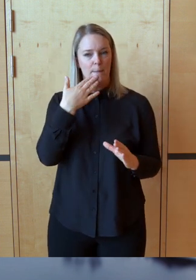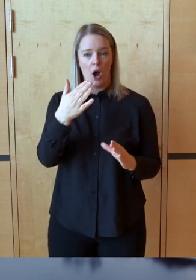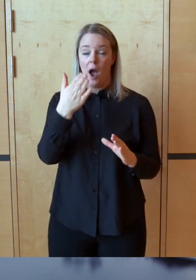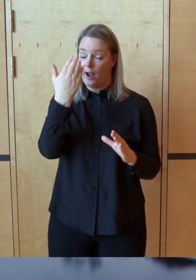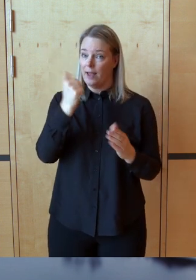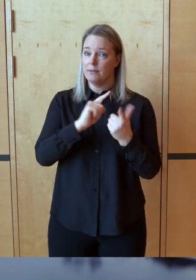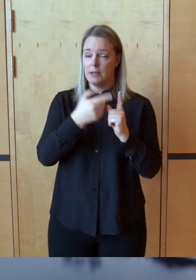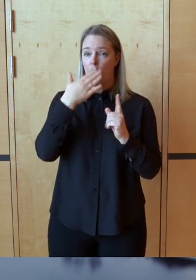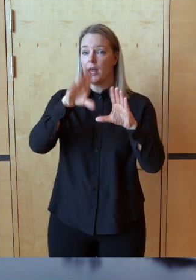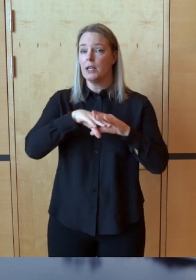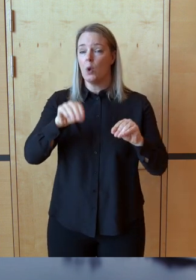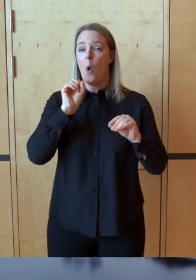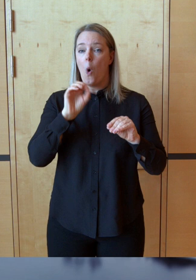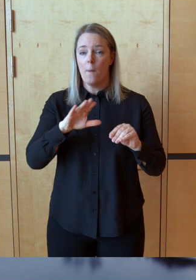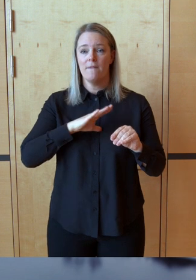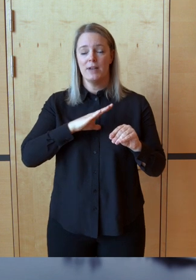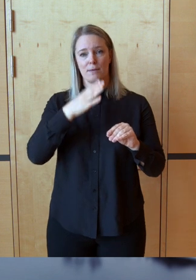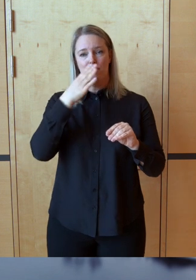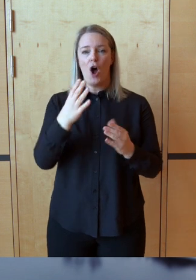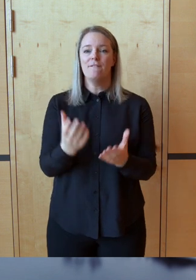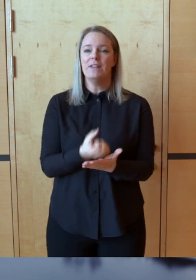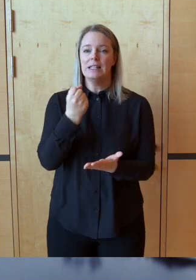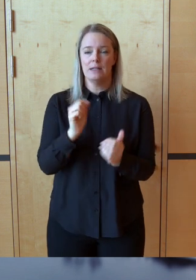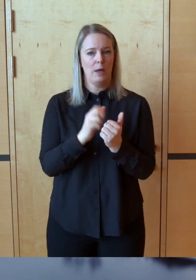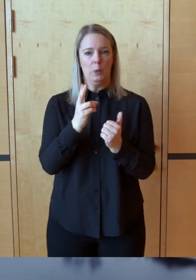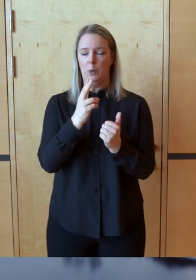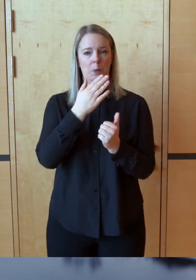Dra om man har fått en massa målis Finns det ett tag utan man har bara